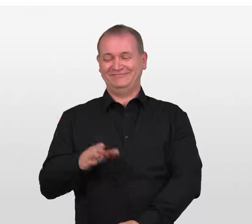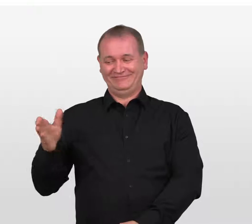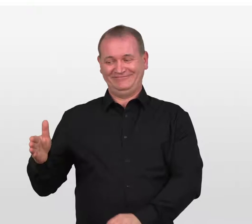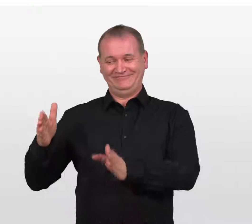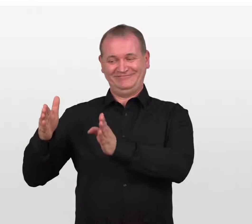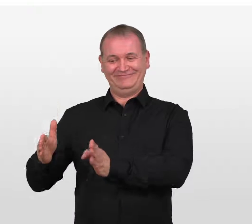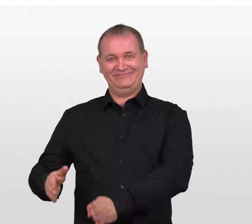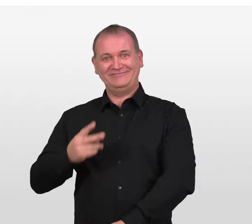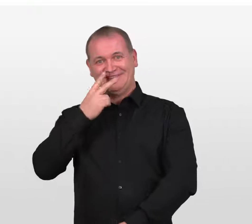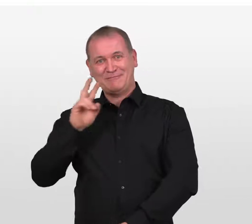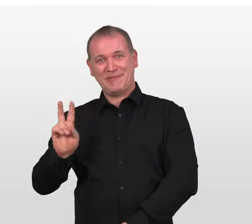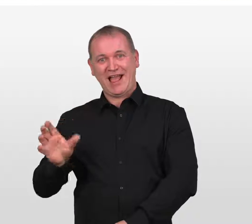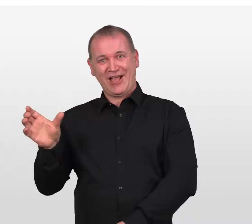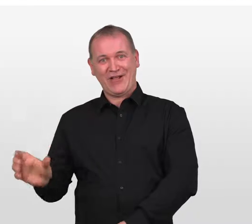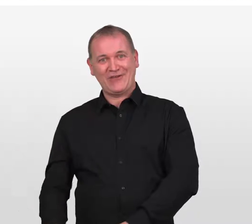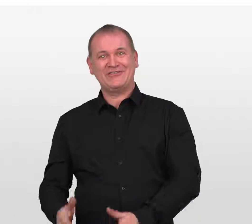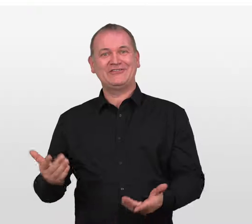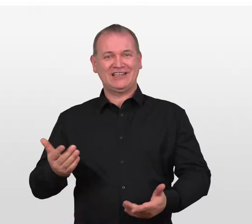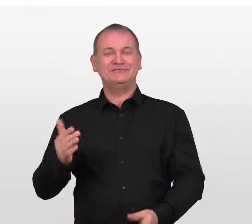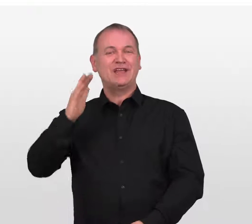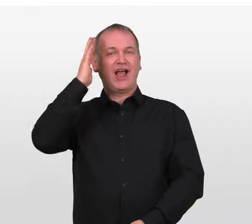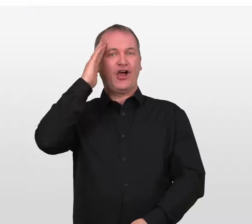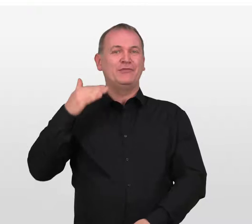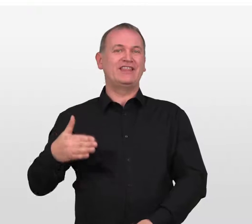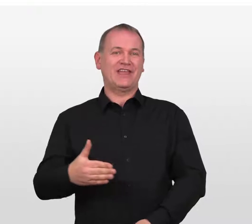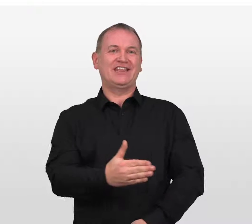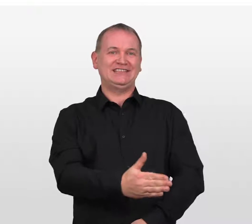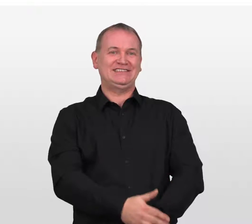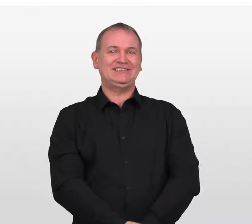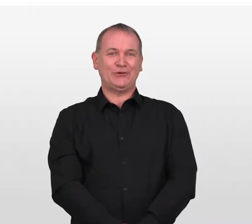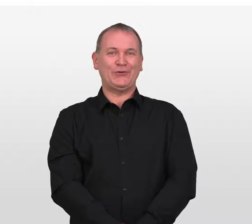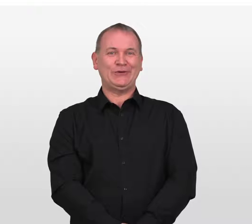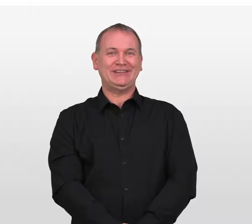Links ist die dunkelblaue Haupt-Navigation der Internetseite.